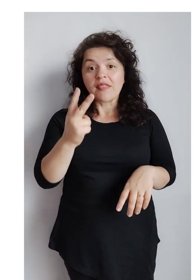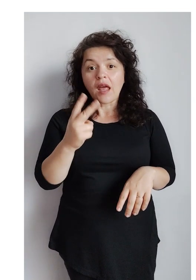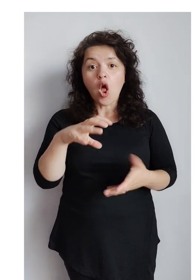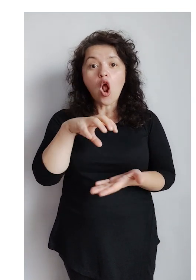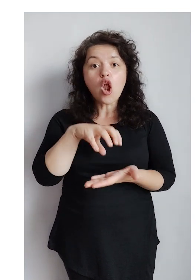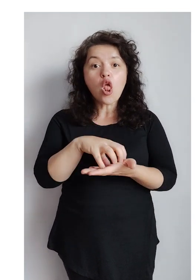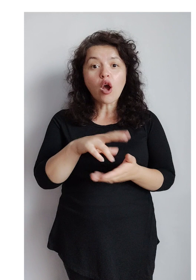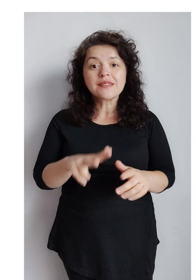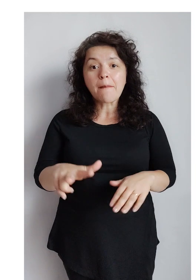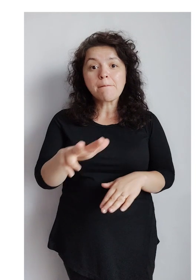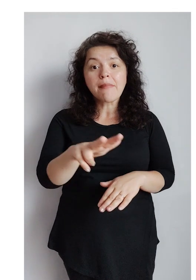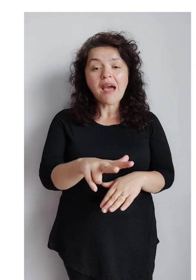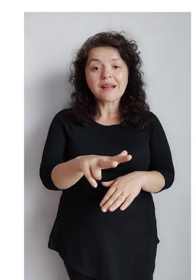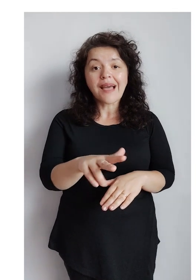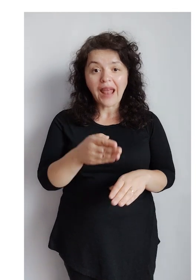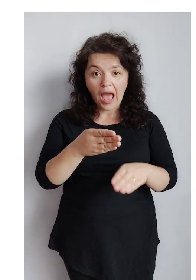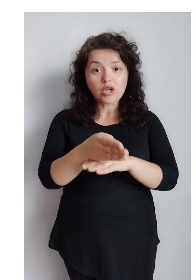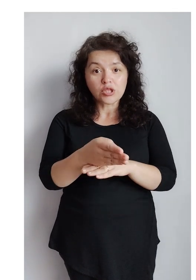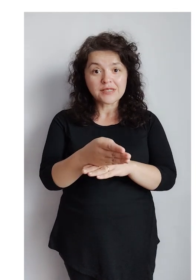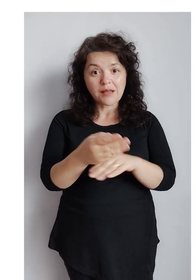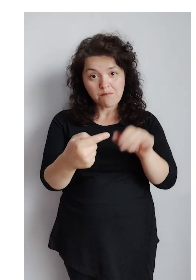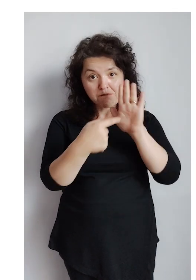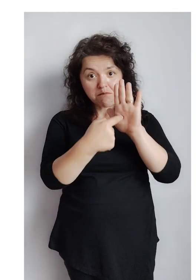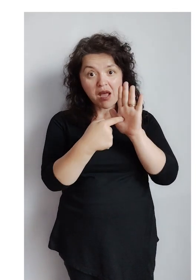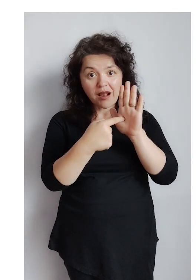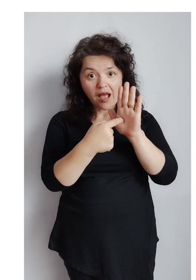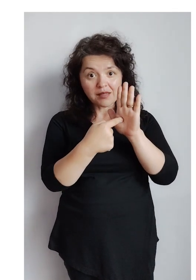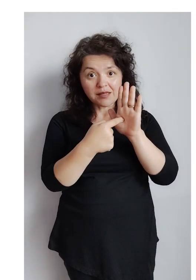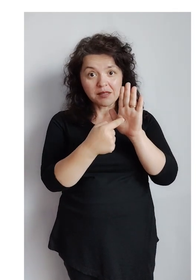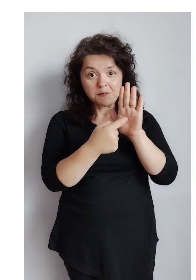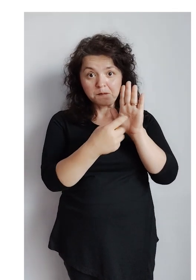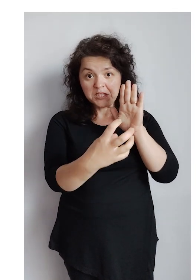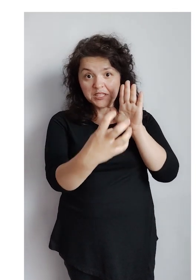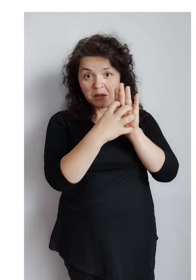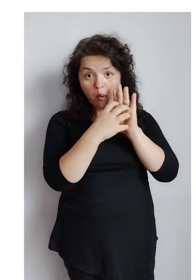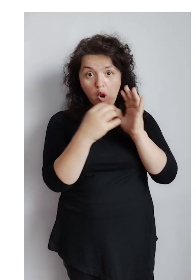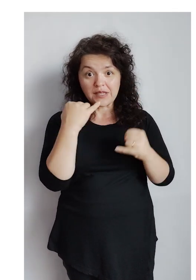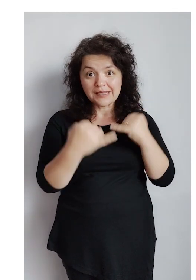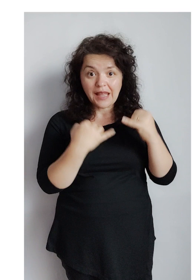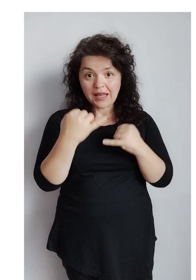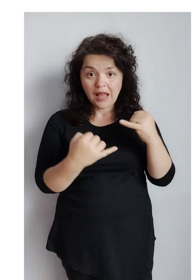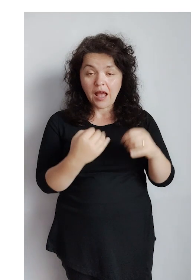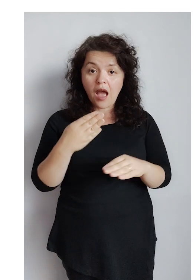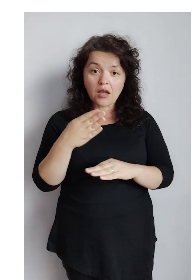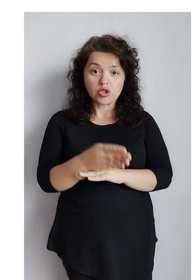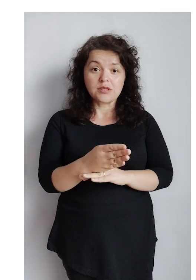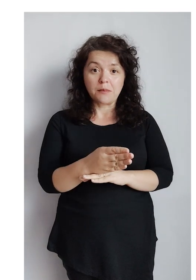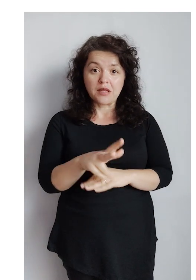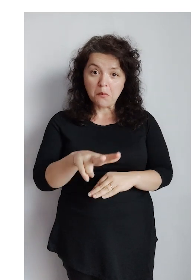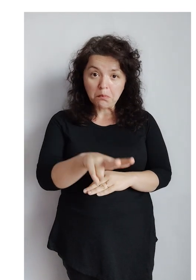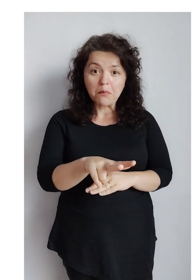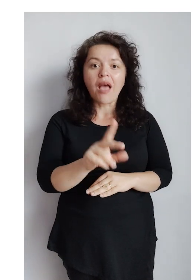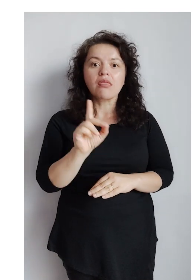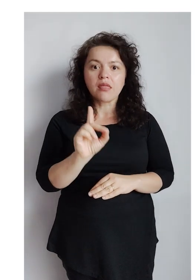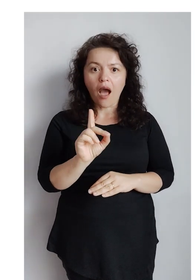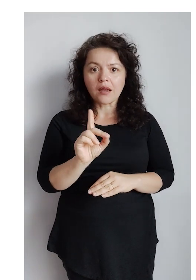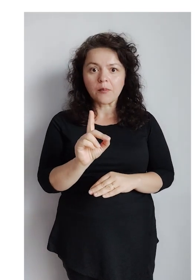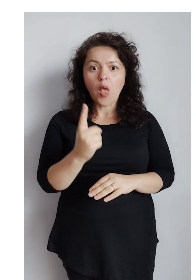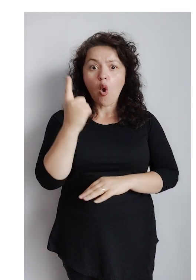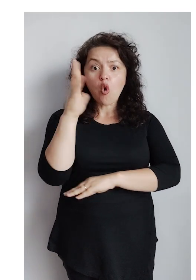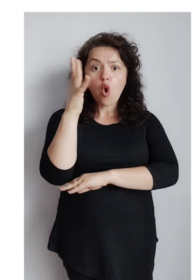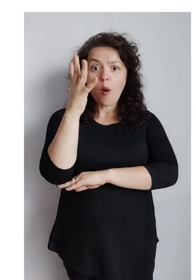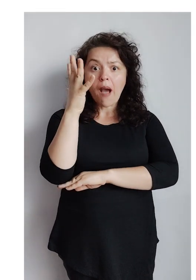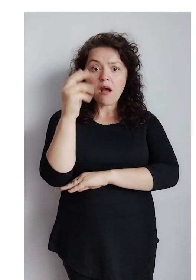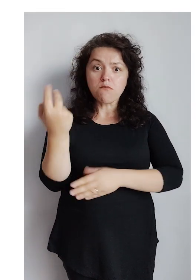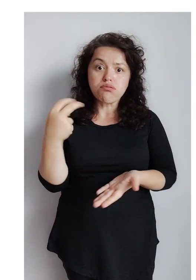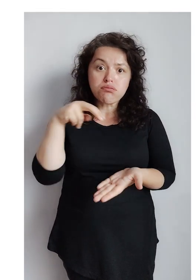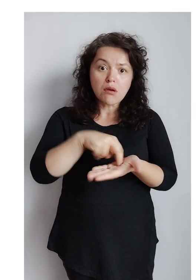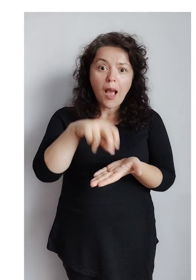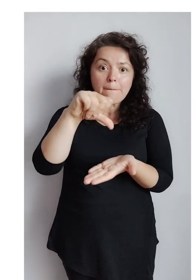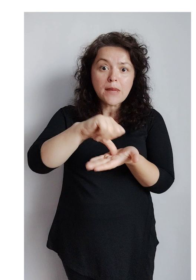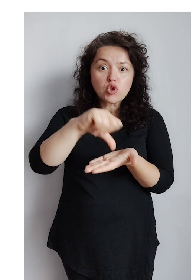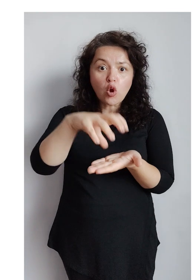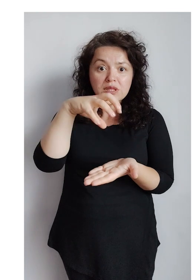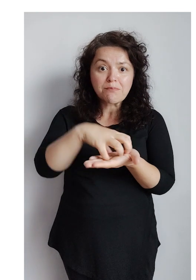Un loc de parcare accesibil desemnat, marcat și cu simbolul internațional al accesibilității, dar cu un copac în picioare în mijlocul spațiului